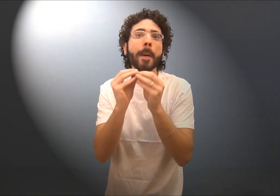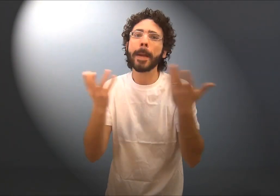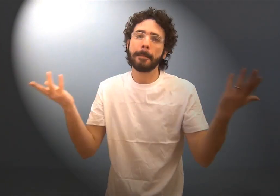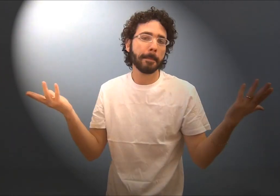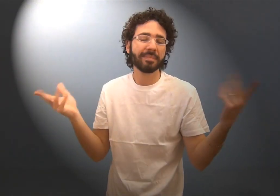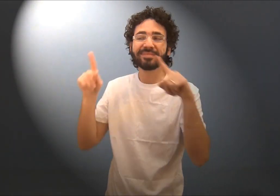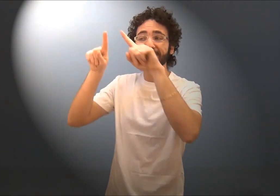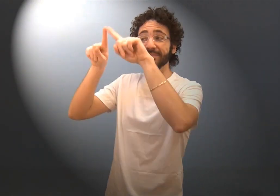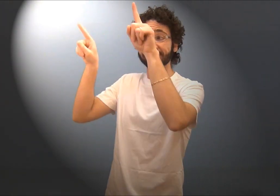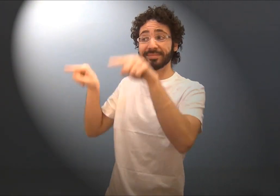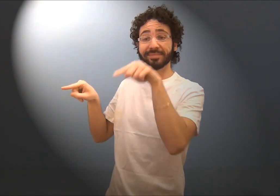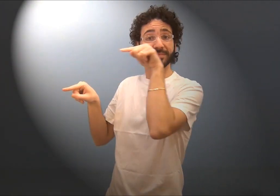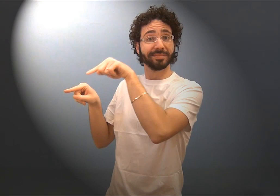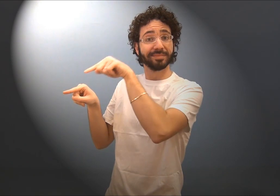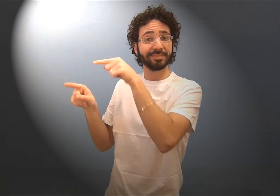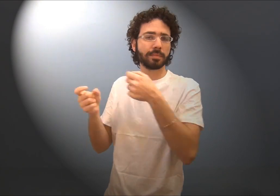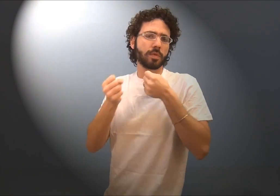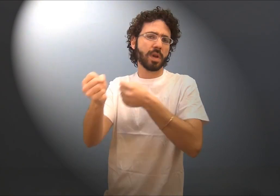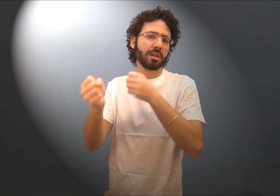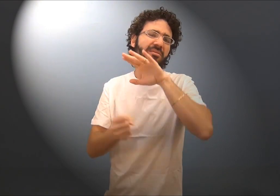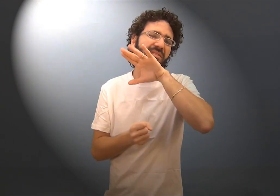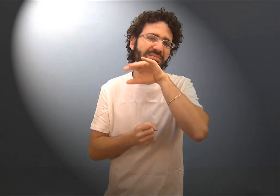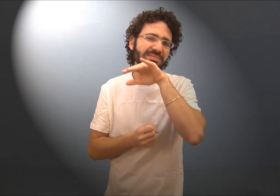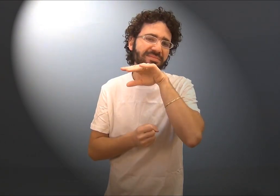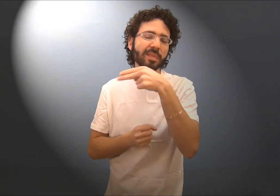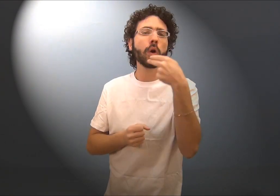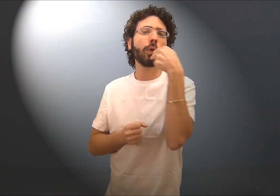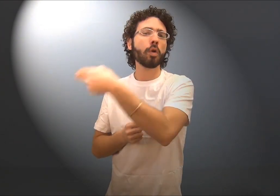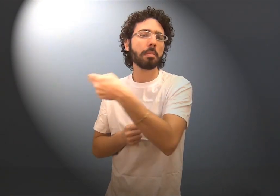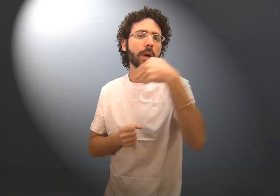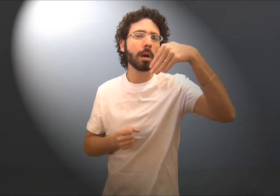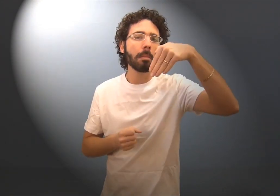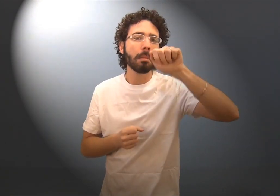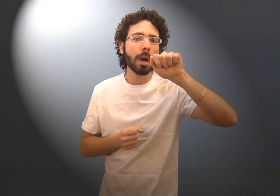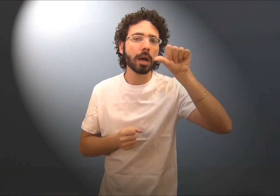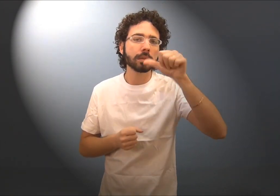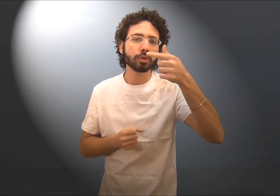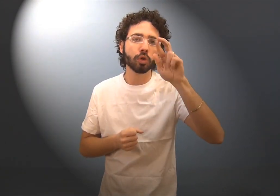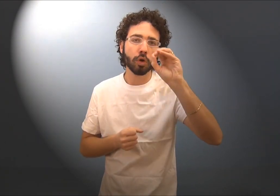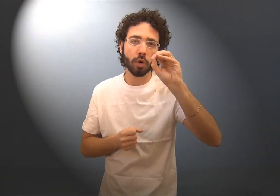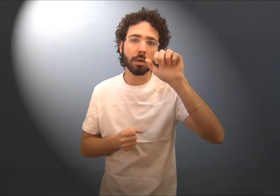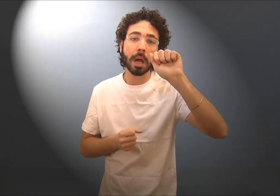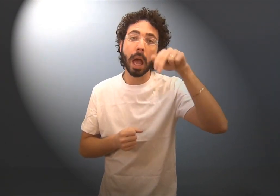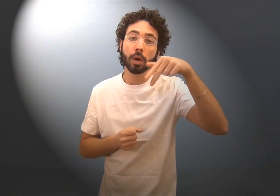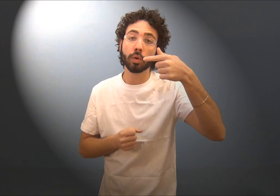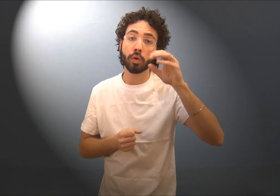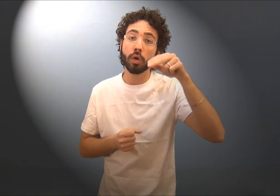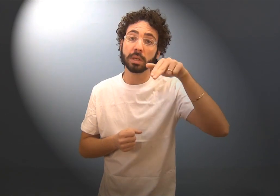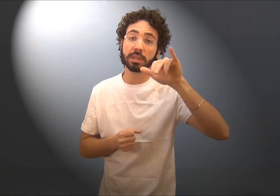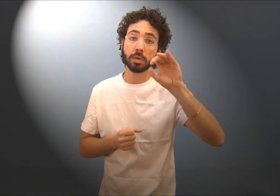questo pezzo di legno capitò nella bottega di un vecchio falegname, il quale aveva nome Mastr'Antonio,